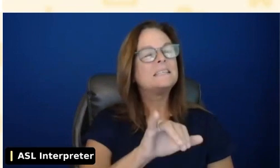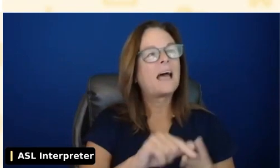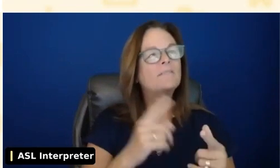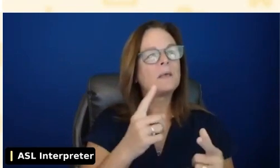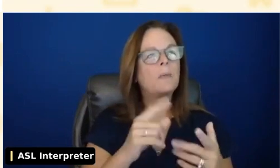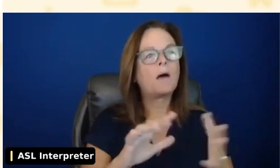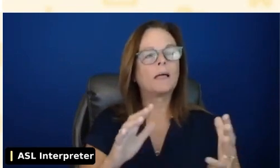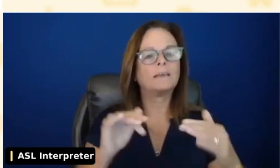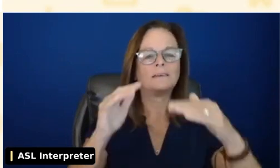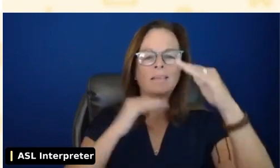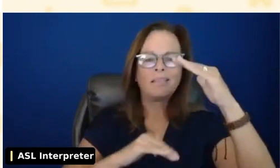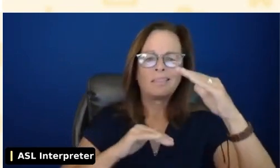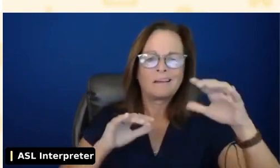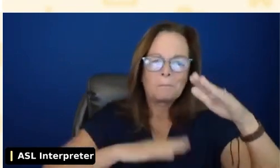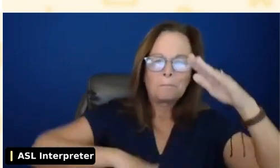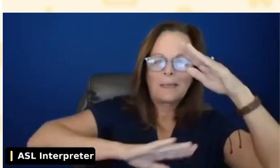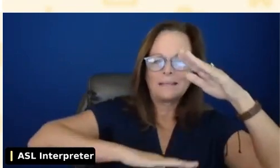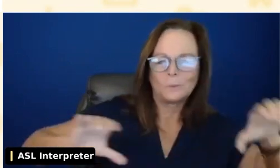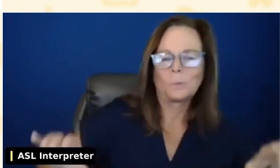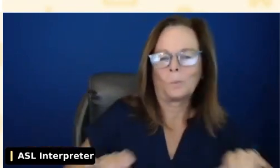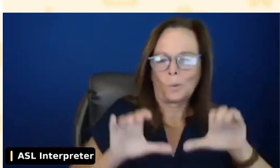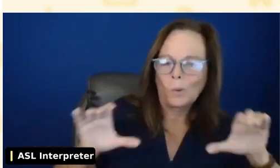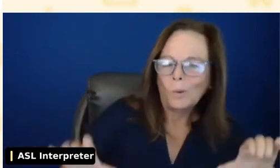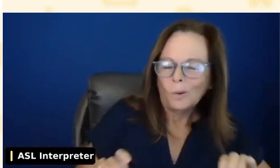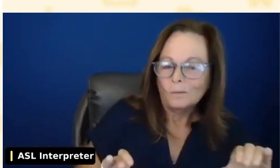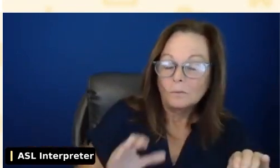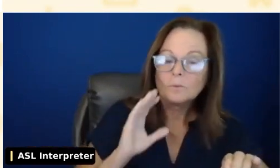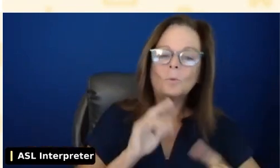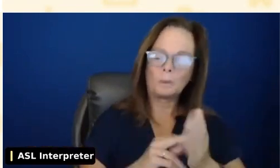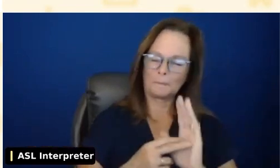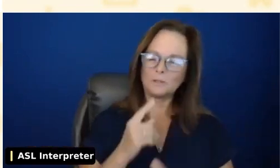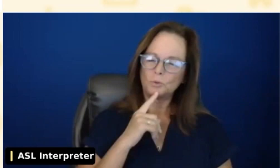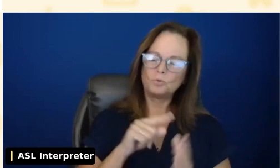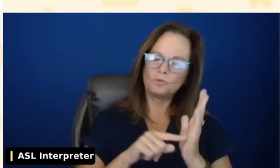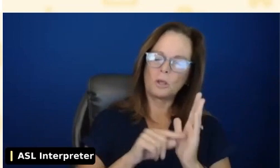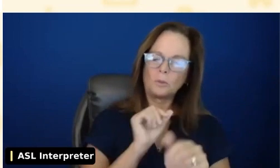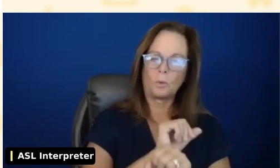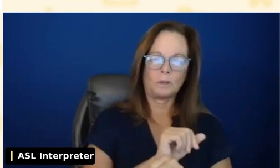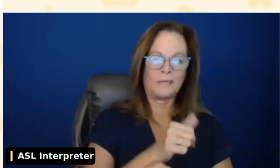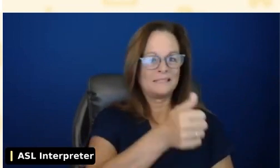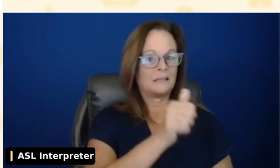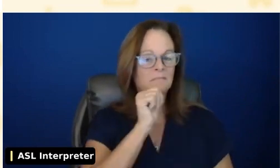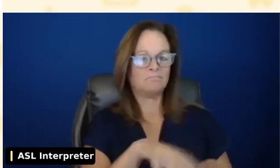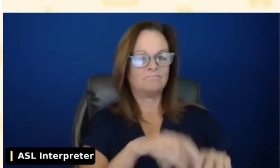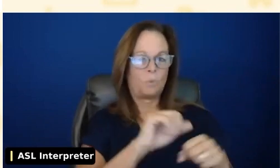Yo lo llamo, revisar todo por ti para asegurarse de que... No hace todo el trabajo porque no se asegura eso,